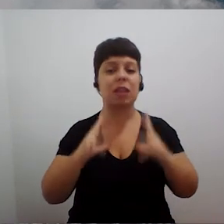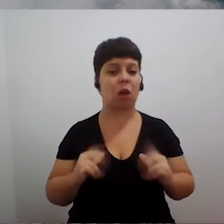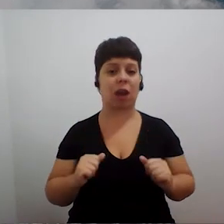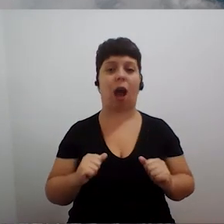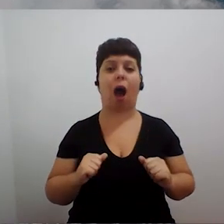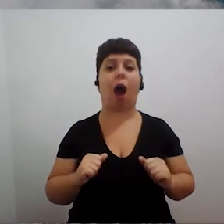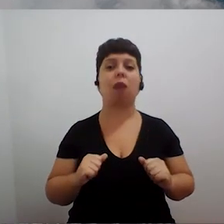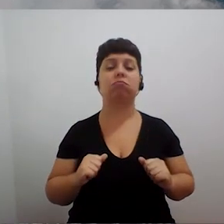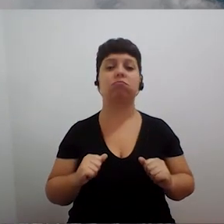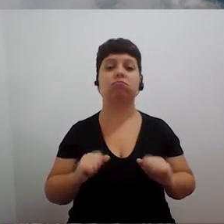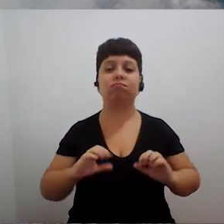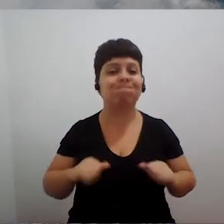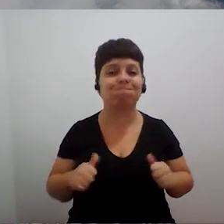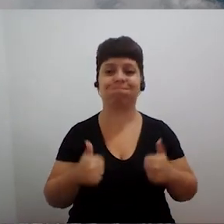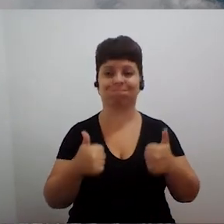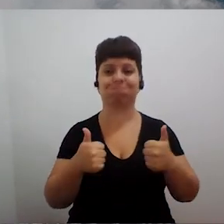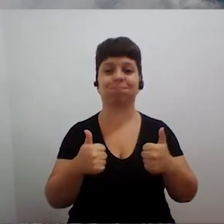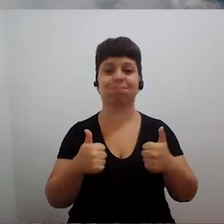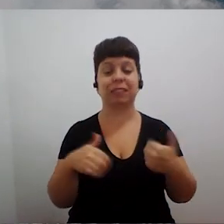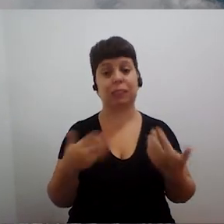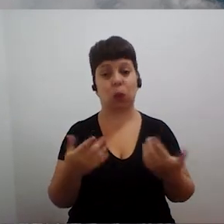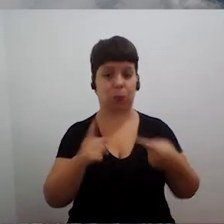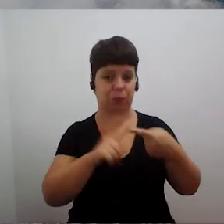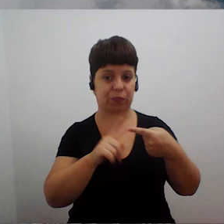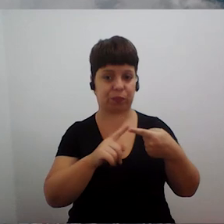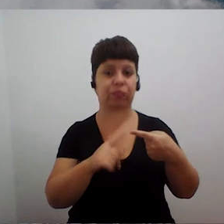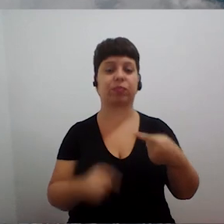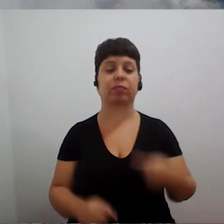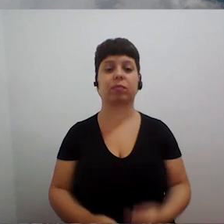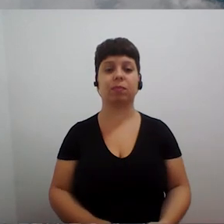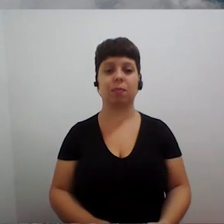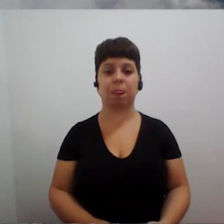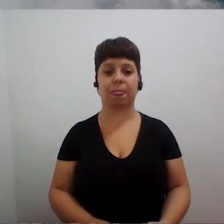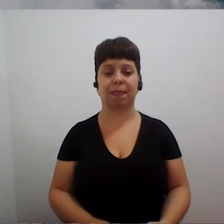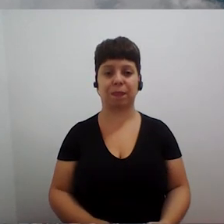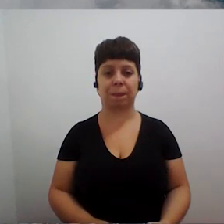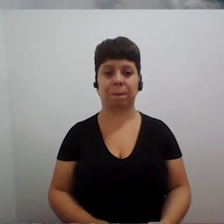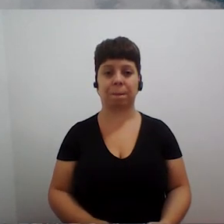e manter o estado de pureza e enfim. Esse é o primeiro elemento, se todas as tradições